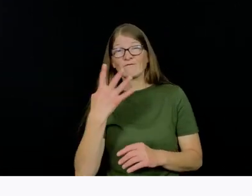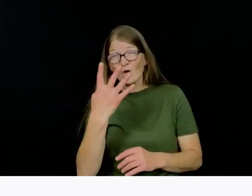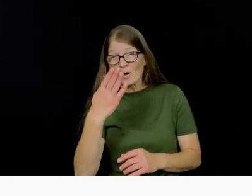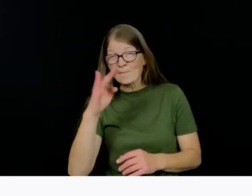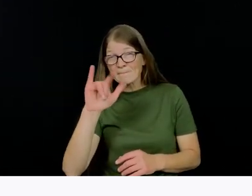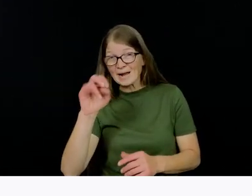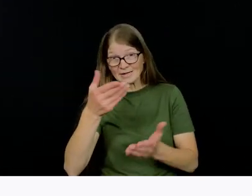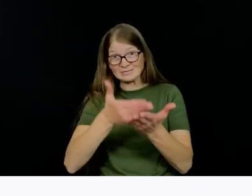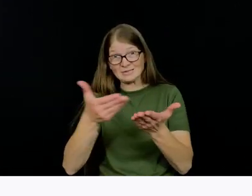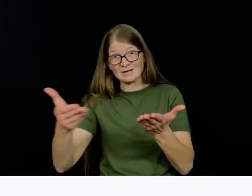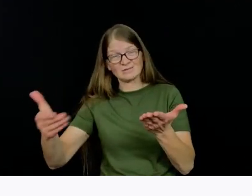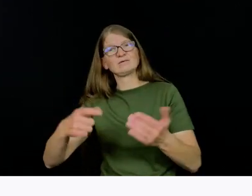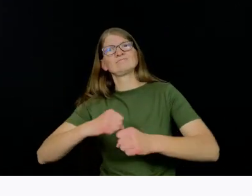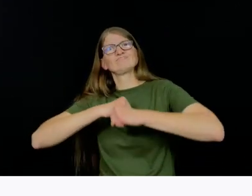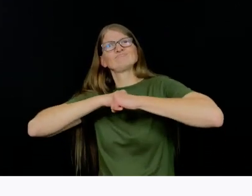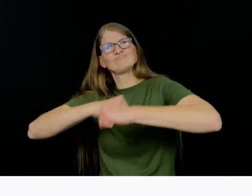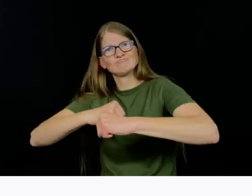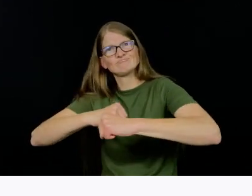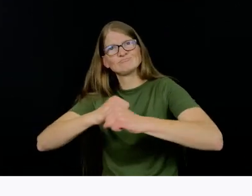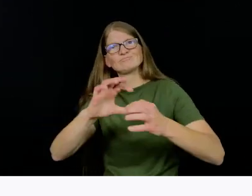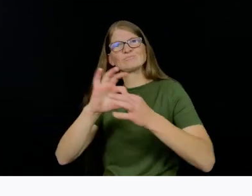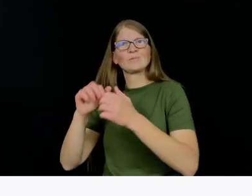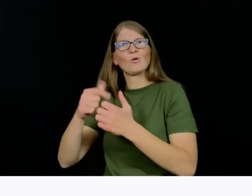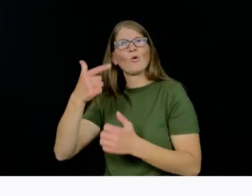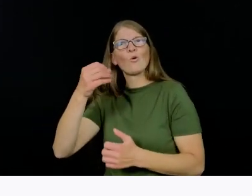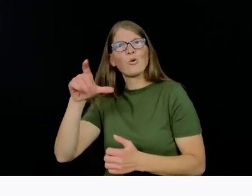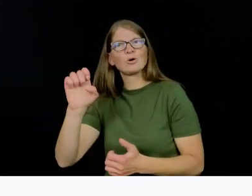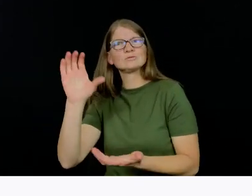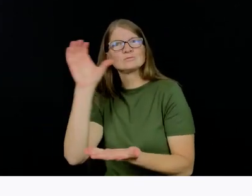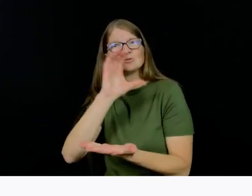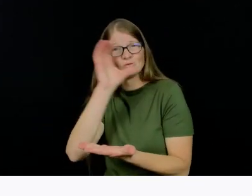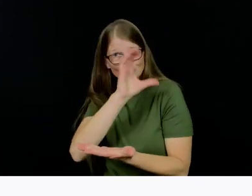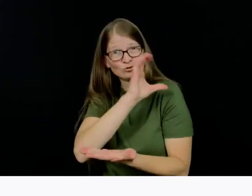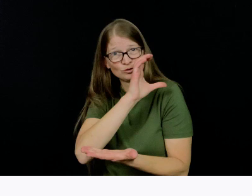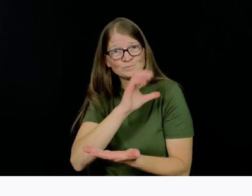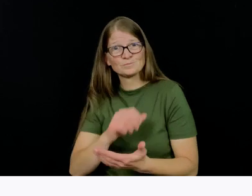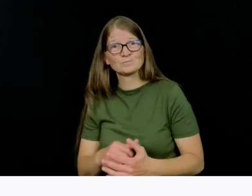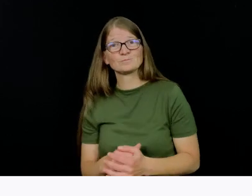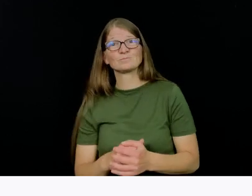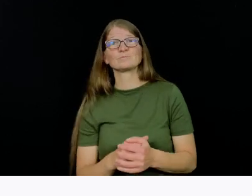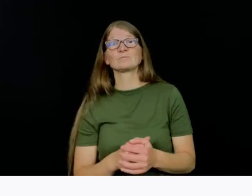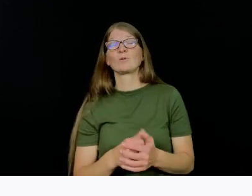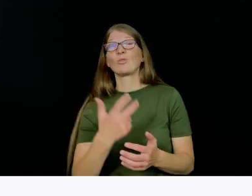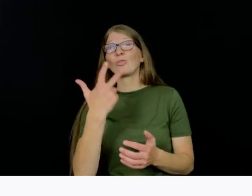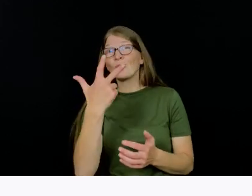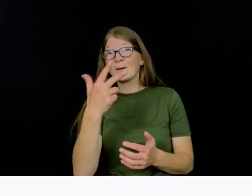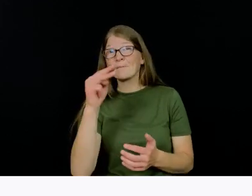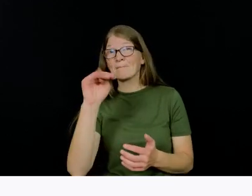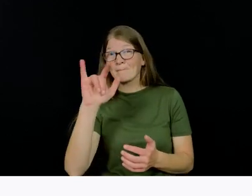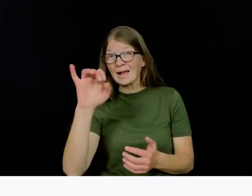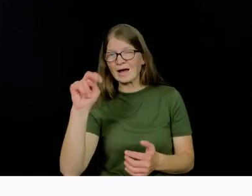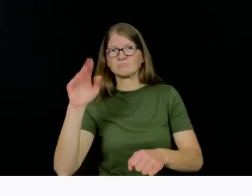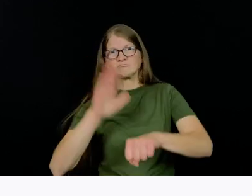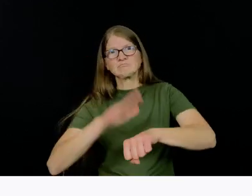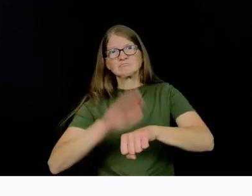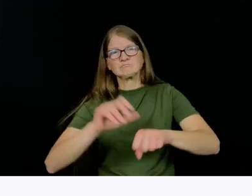يحظى بحماية التصفّح الآمن من Google ونحن نعرض 3 مليون تحذير تصفّح آمن في اليوم